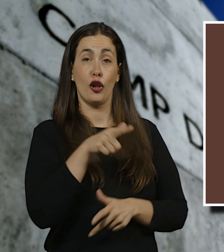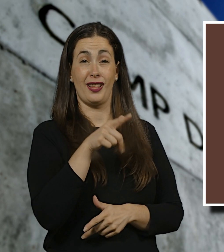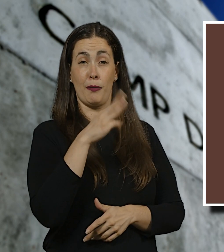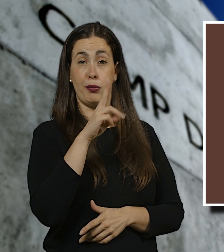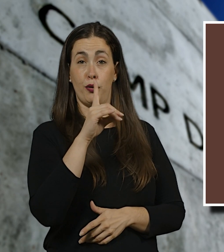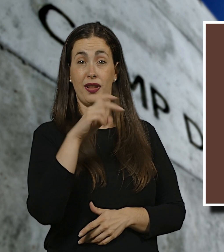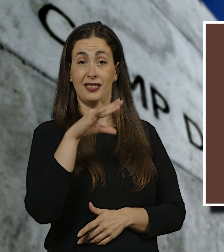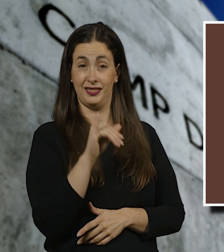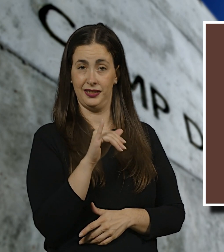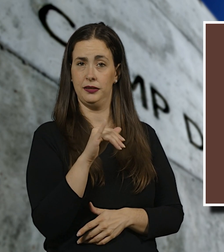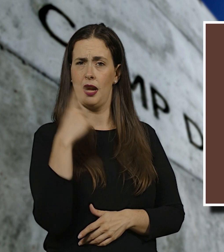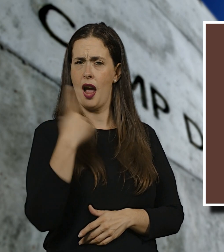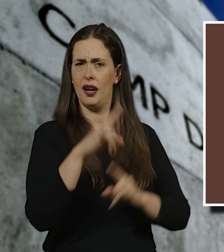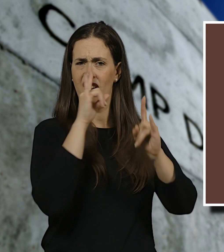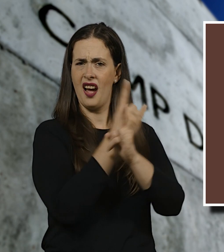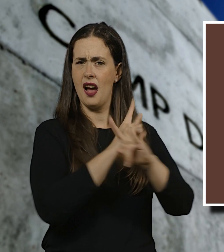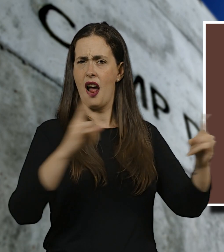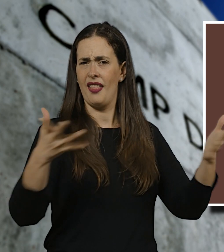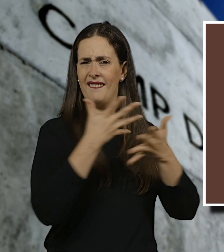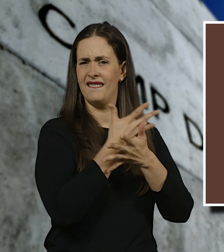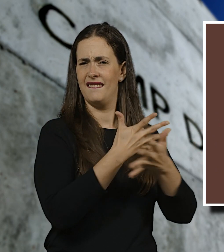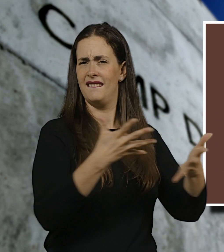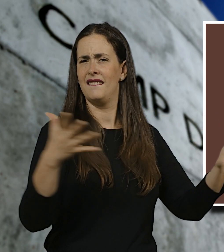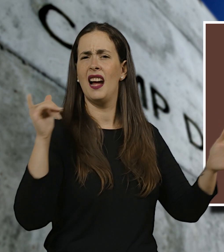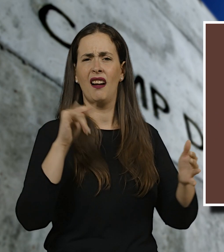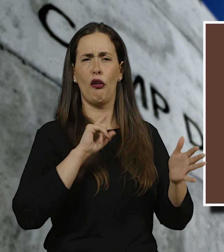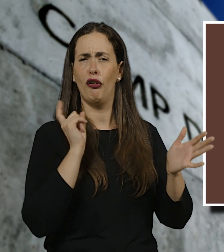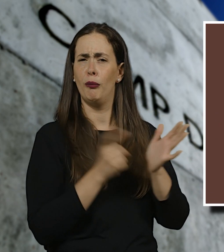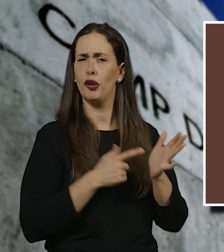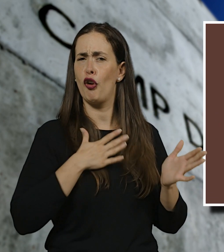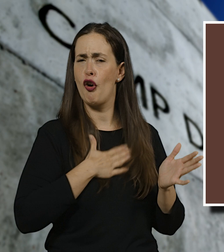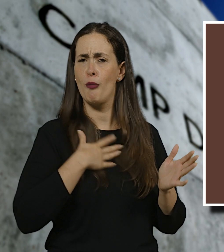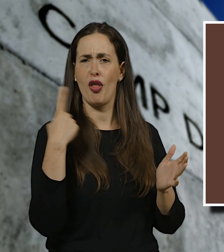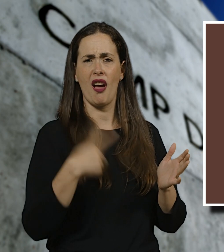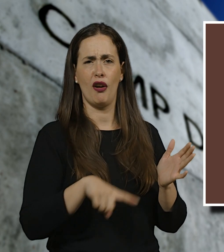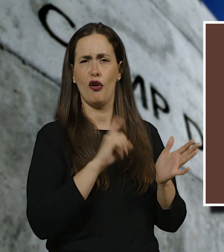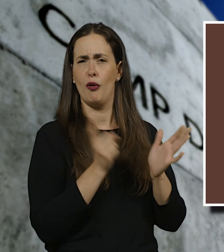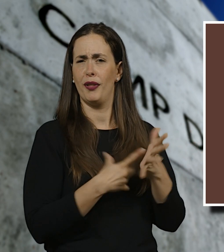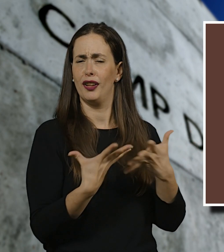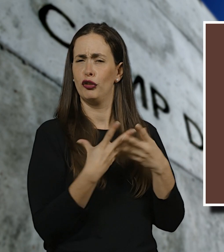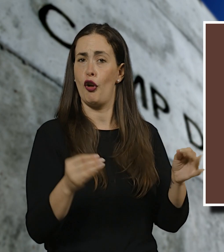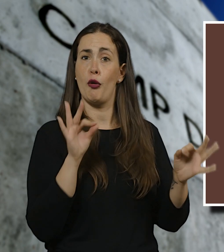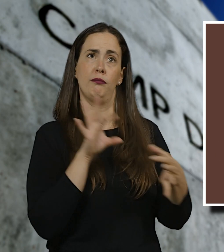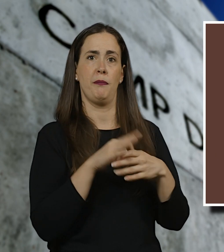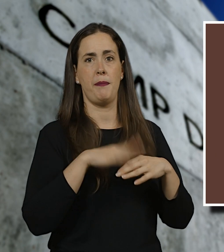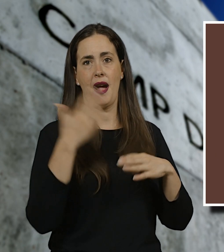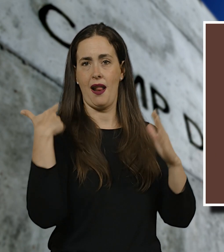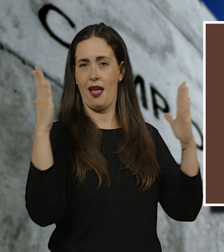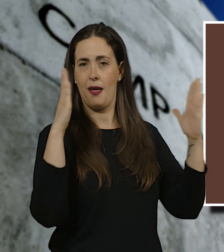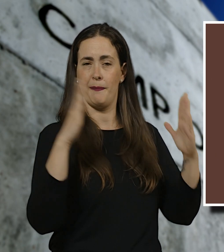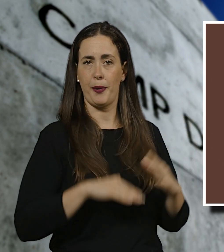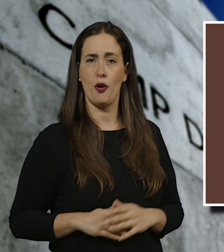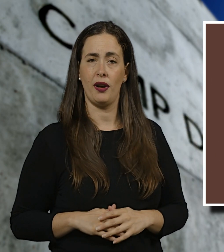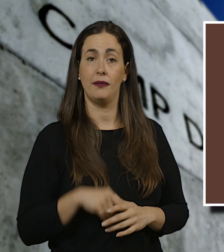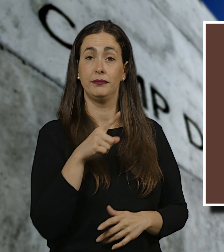El Prudenci disposava d’un ampli jardí i de totes les comoditats per al seu temps.